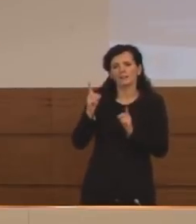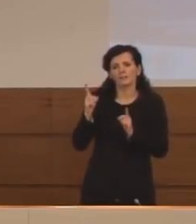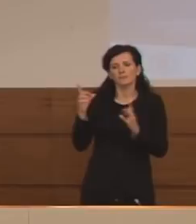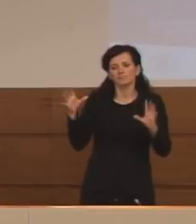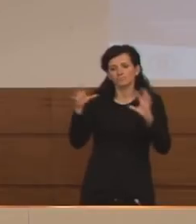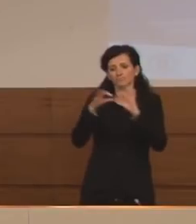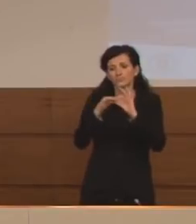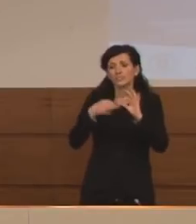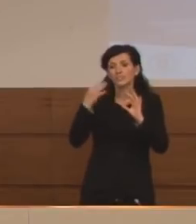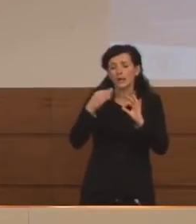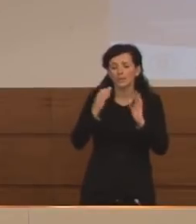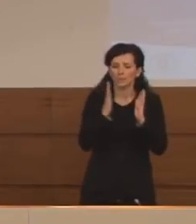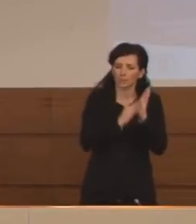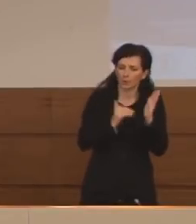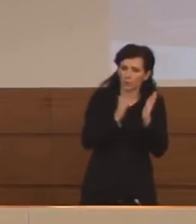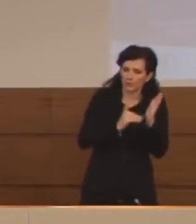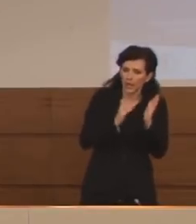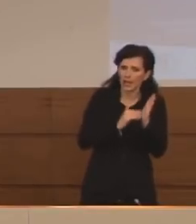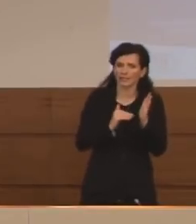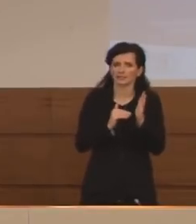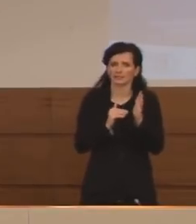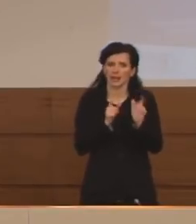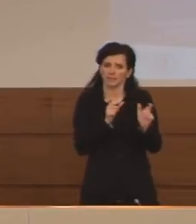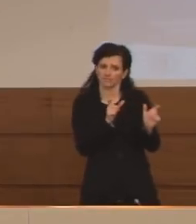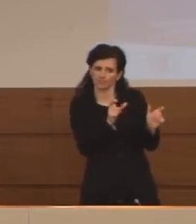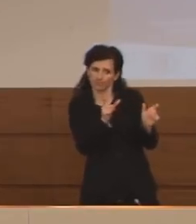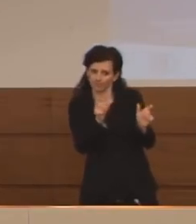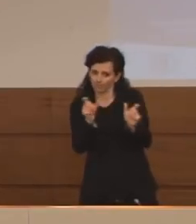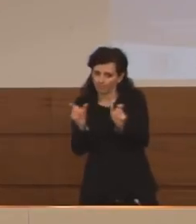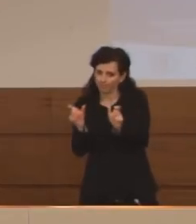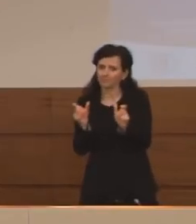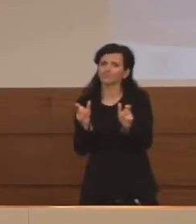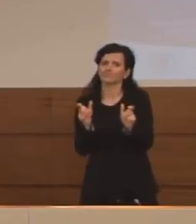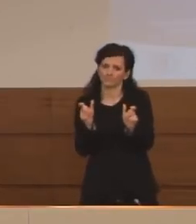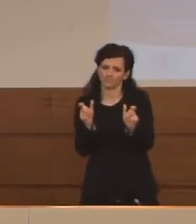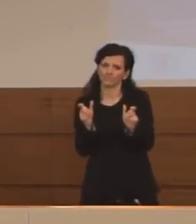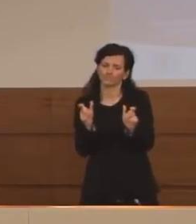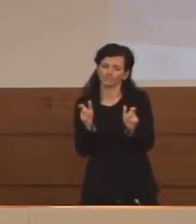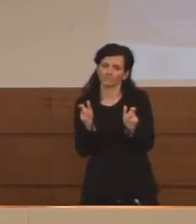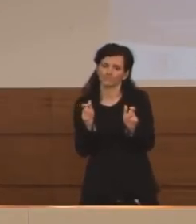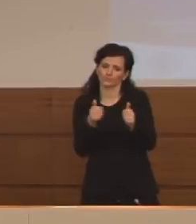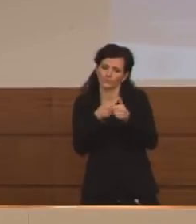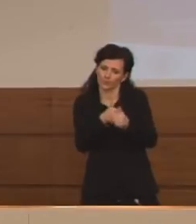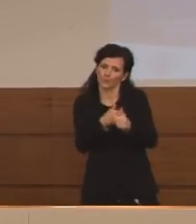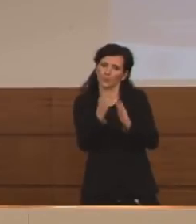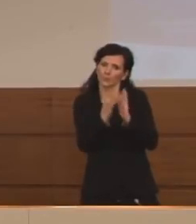e dovranno essere mantenute, comunque, dovrebbero essere mantenuti, comunque, alcune misure fondamentali.